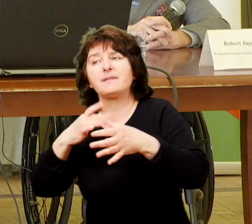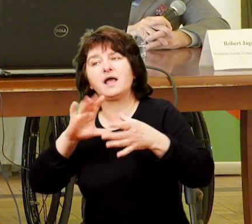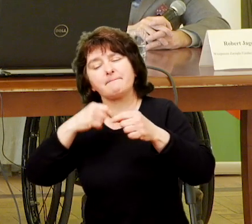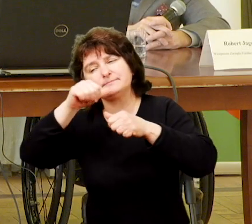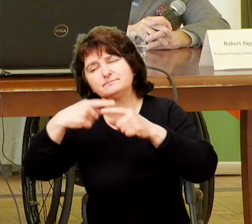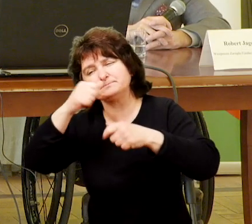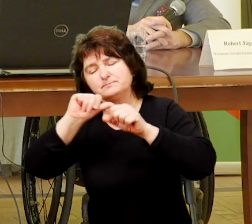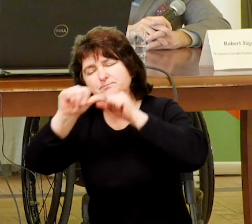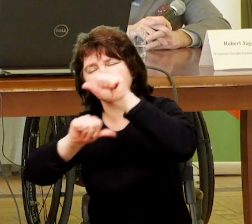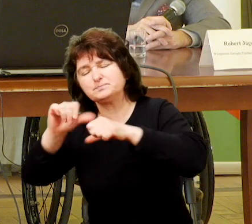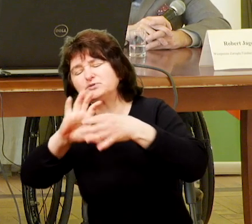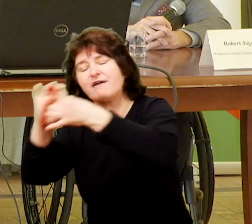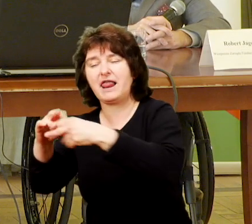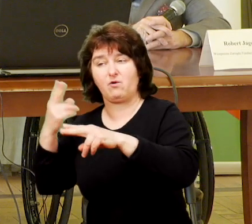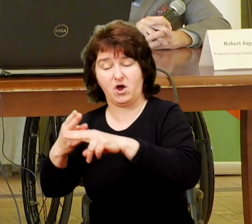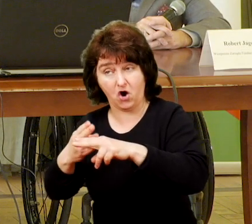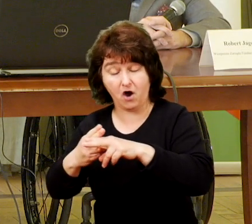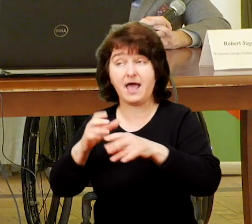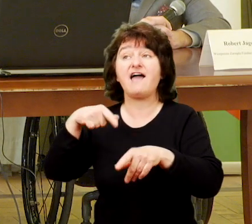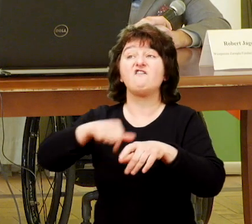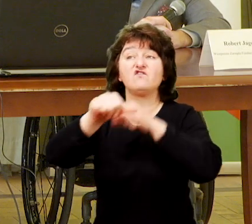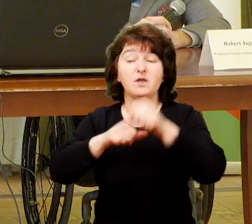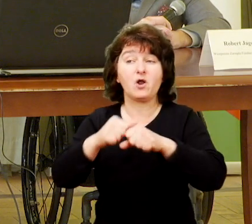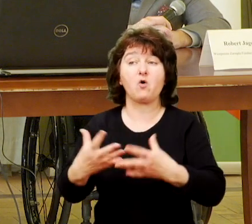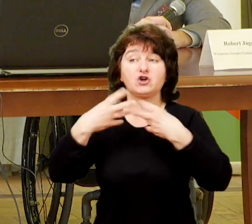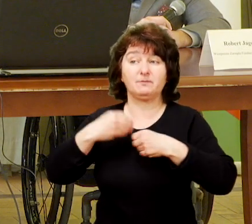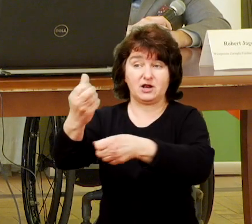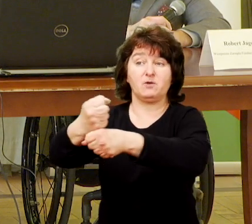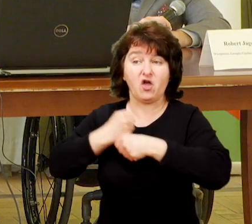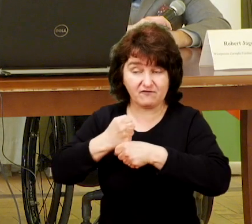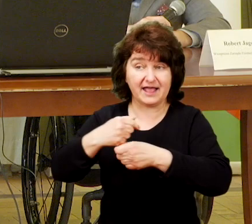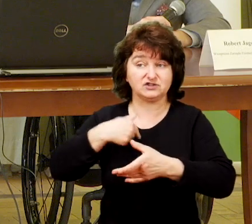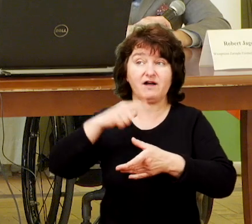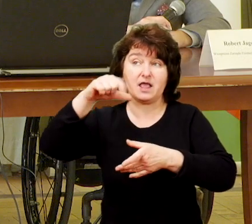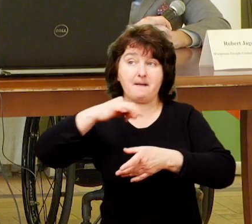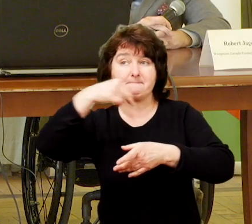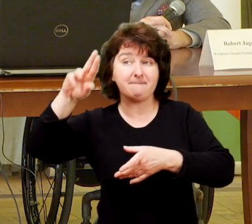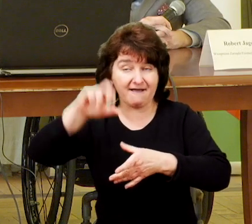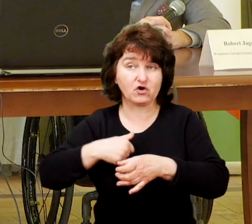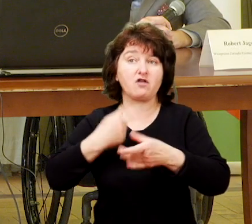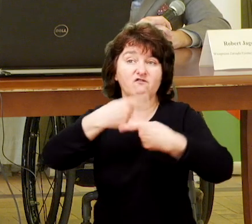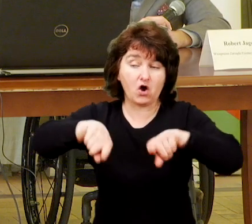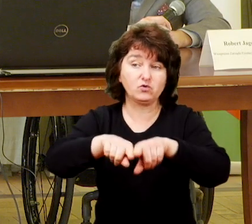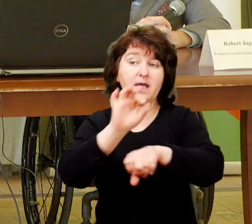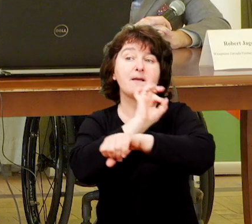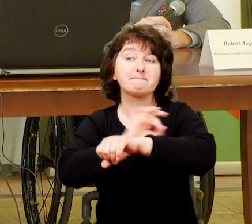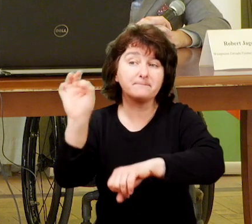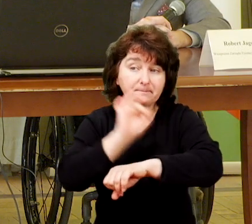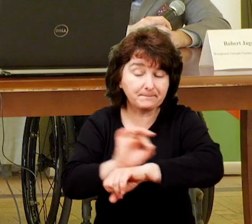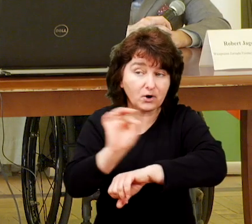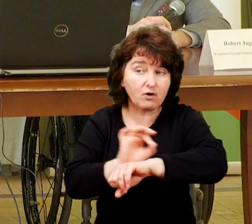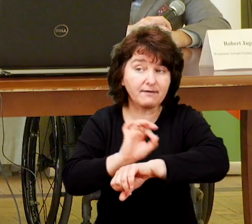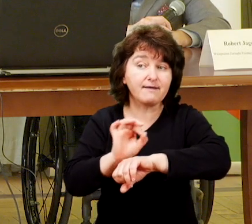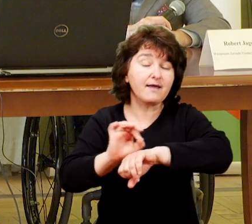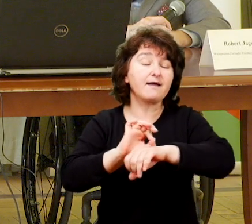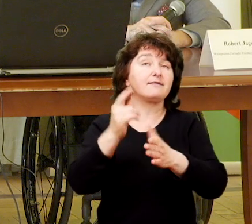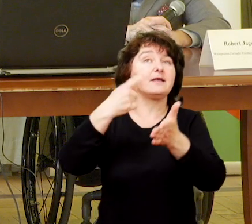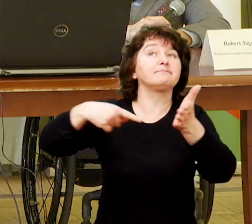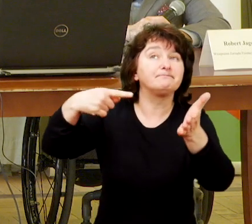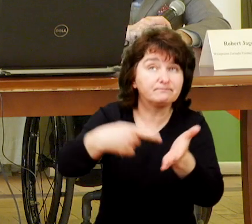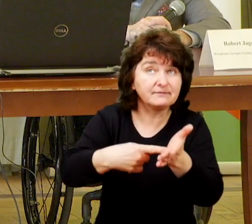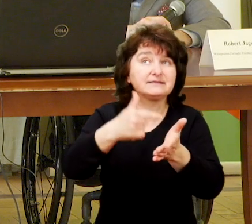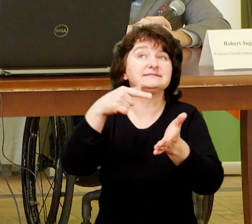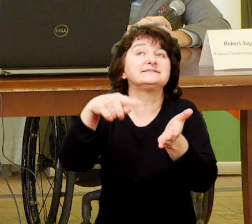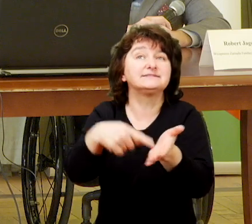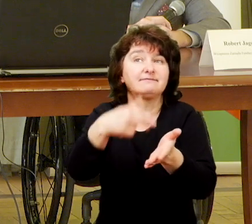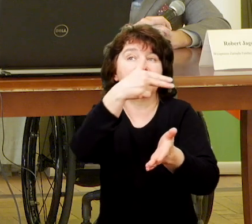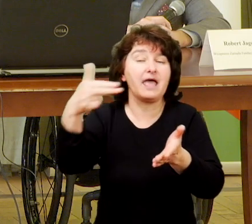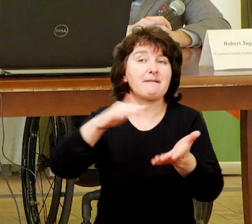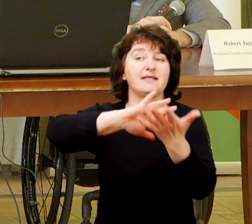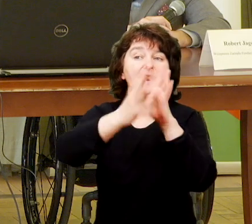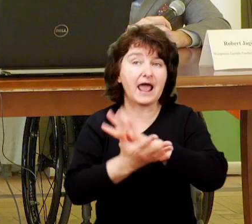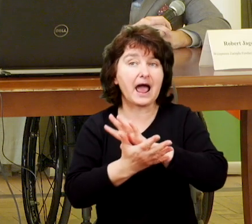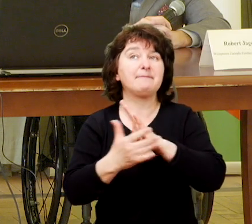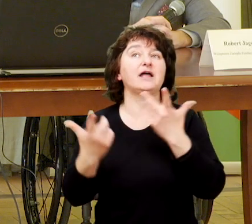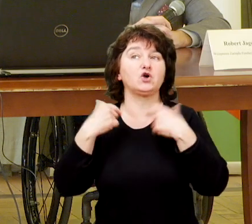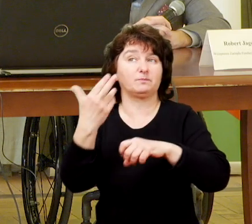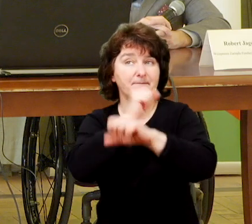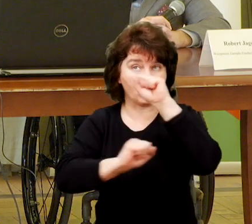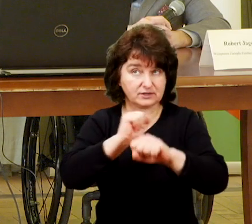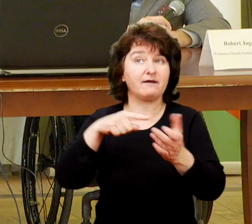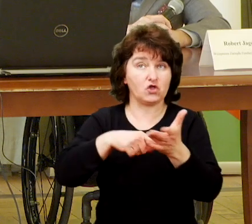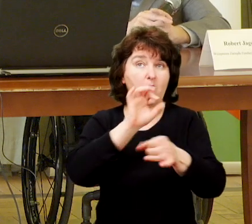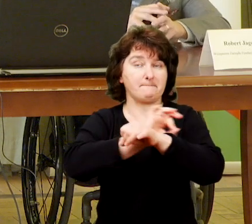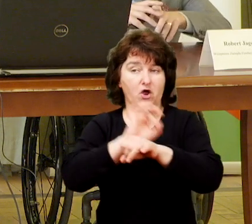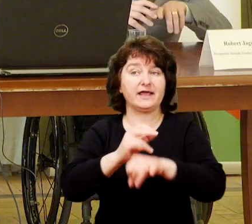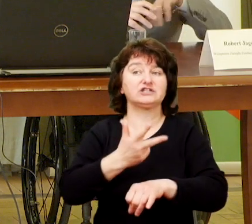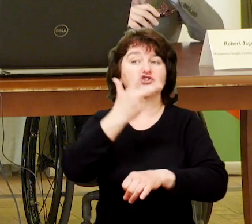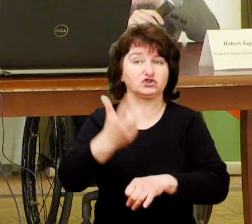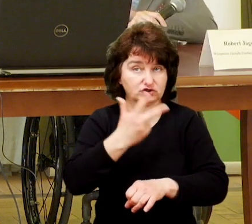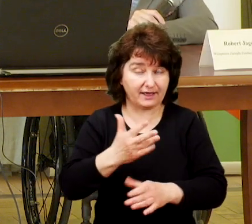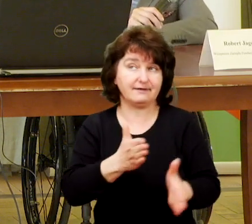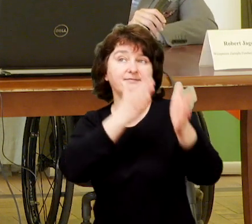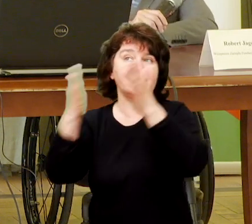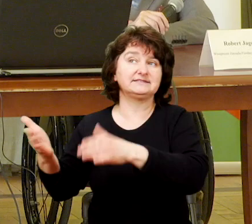Projekty, które otrzymaliśmy w tym roku i są finansowane ze środków Funduszu Rehabilitacji Osób Niepełnosprawnych są to projekty dotyczące rehabilitacji osób niepełnosprawnych - trzyletni projekt.